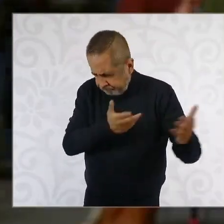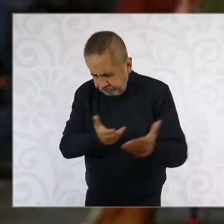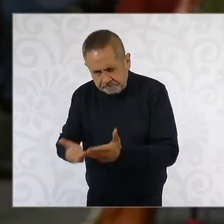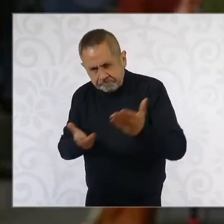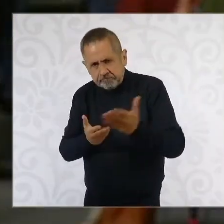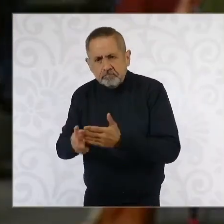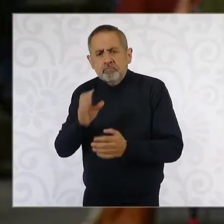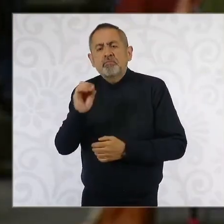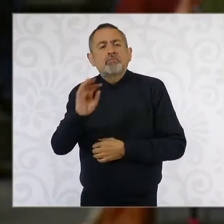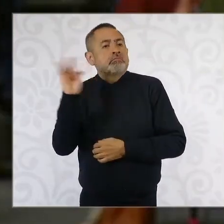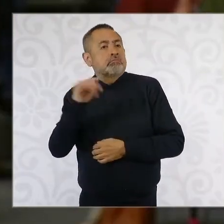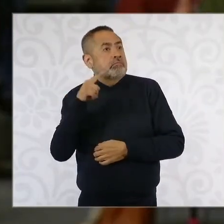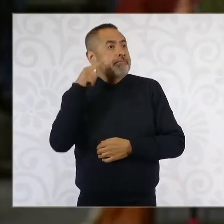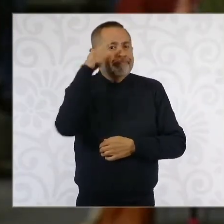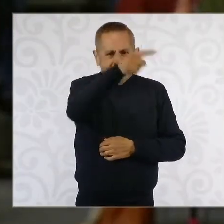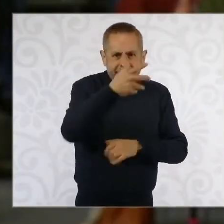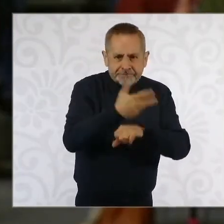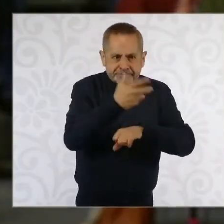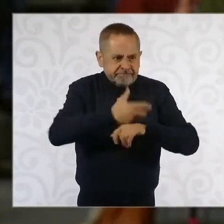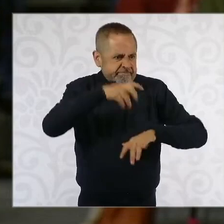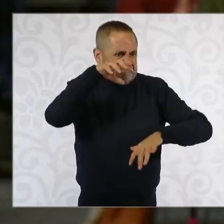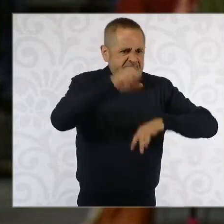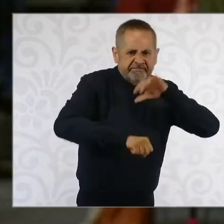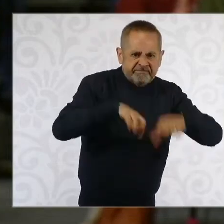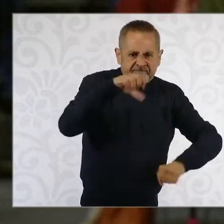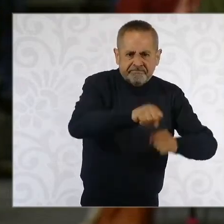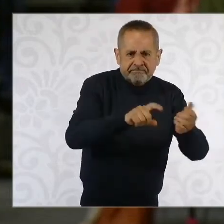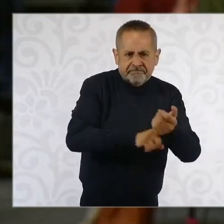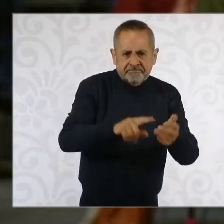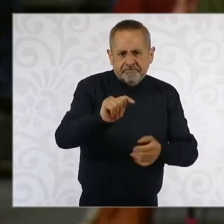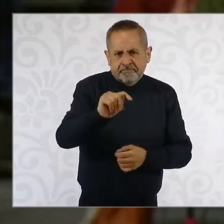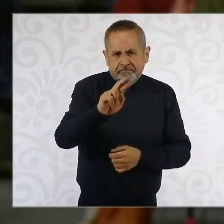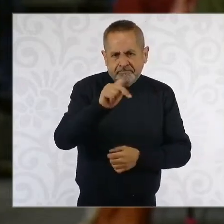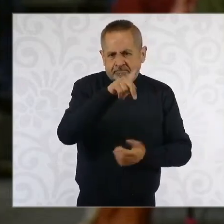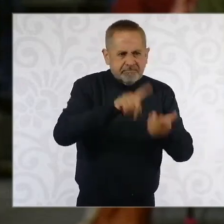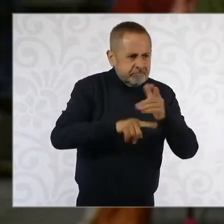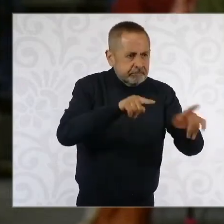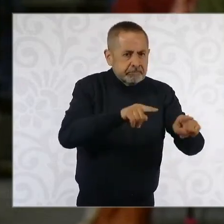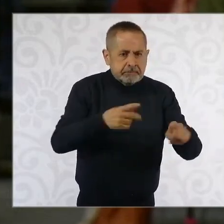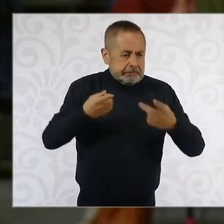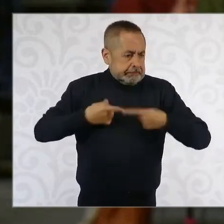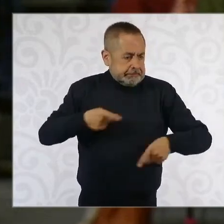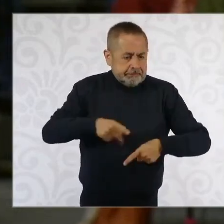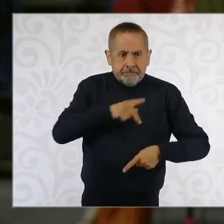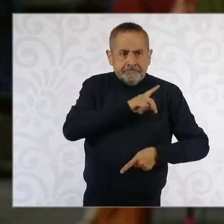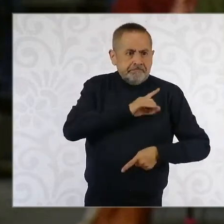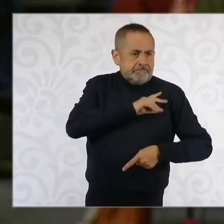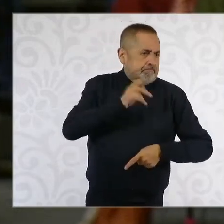a los amagos de deportación de Donald Trump y sobre el tema también si el gobierno está